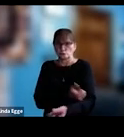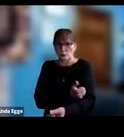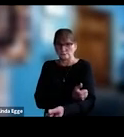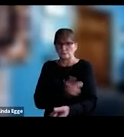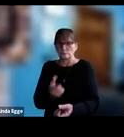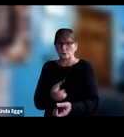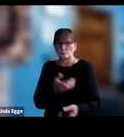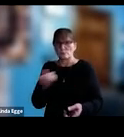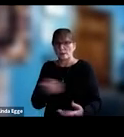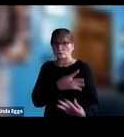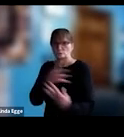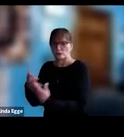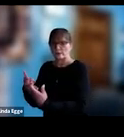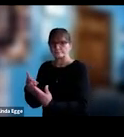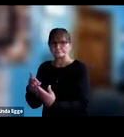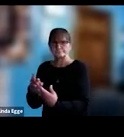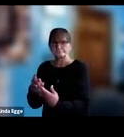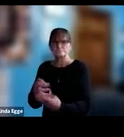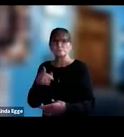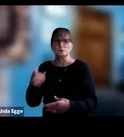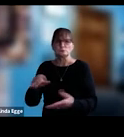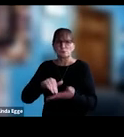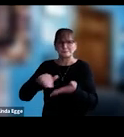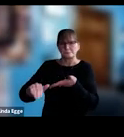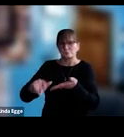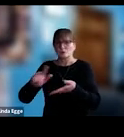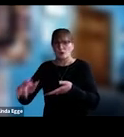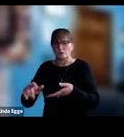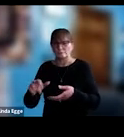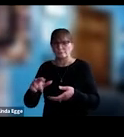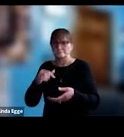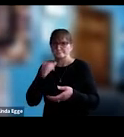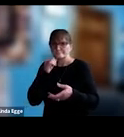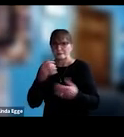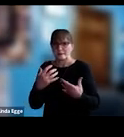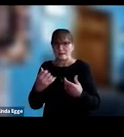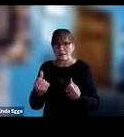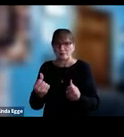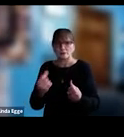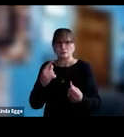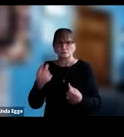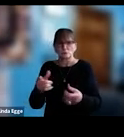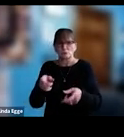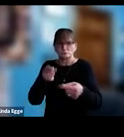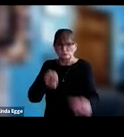"La desestimación de la incapacidad evalúa la cognición actual de Paige, pero también la larga historia de enfermedad mental y lucha con el funcionamiento cognitivo".